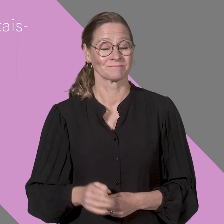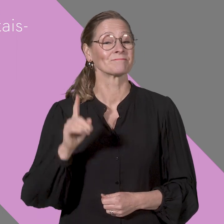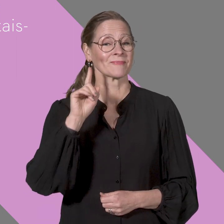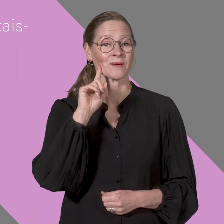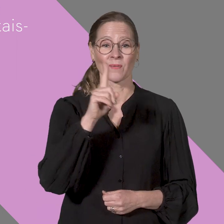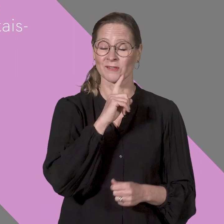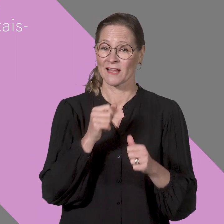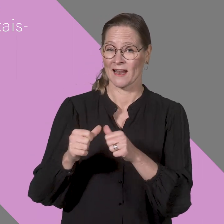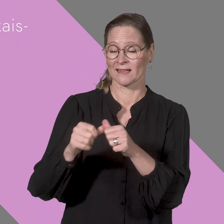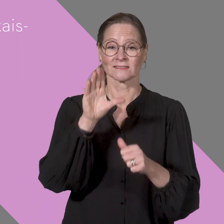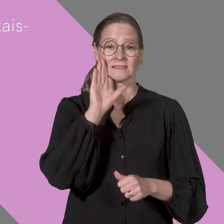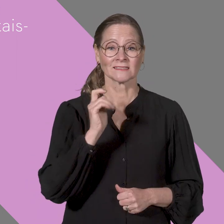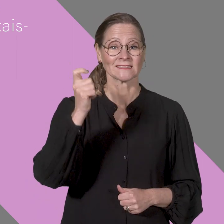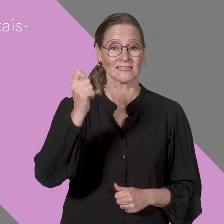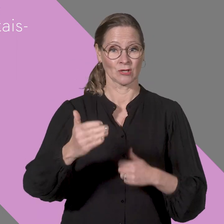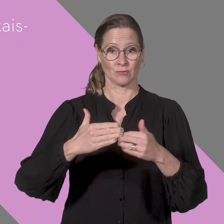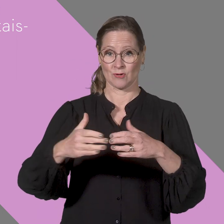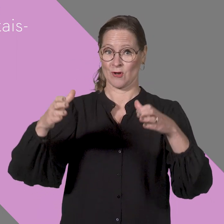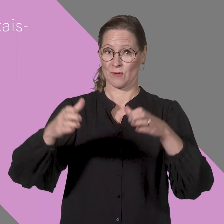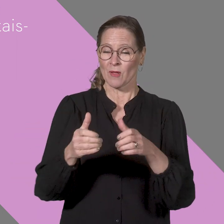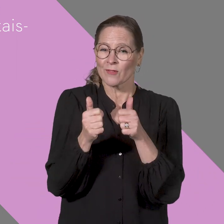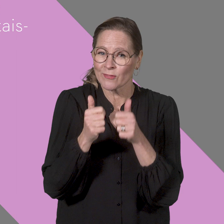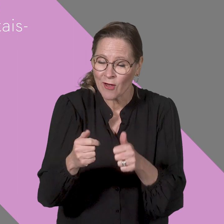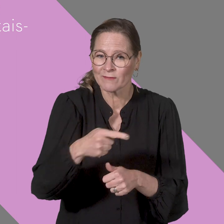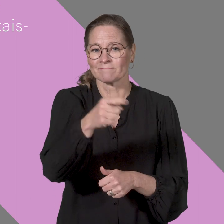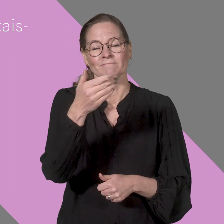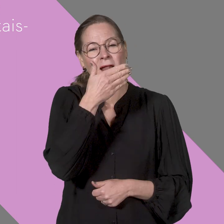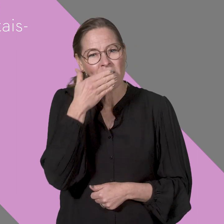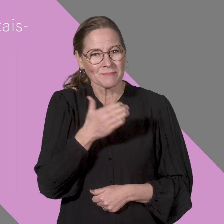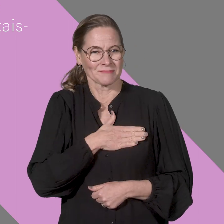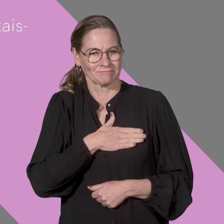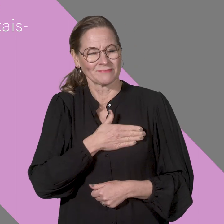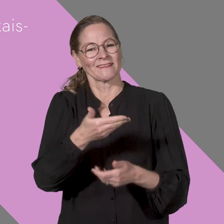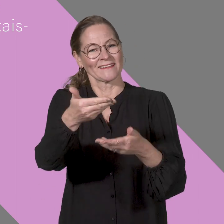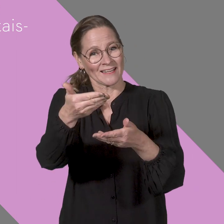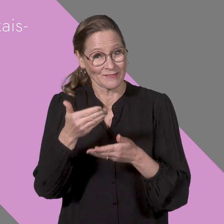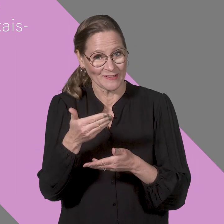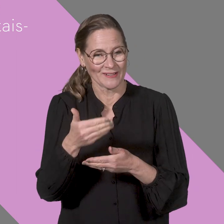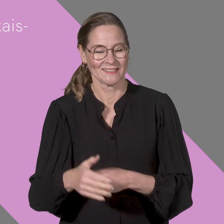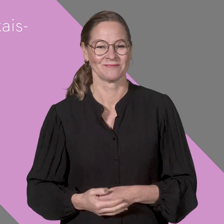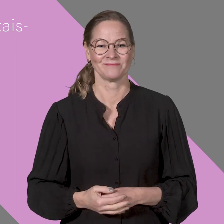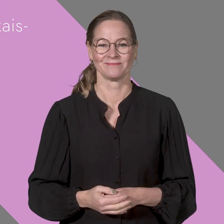Kuurojen Liiton seniorityöryhmä toivottaa teidät lämpimästi tervetulleiksi!